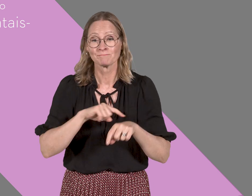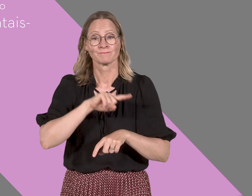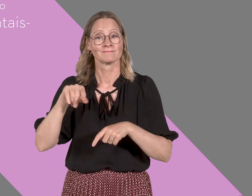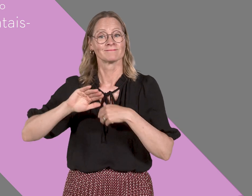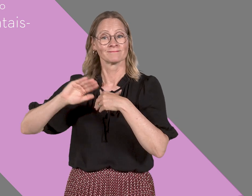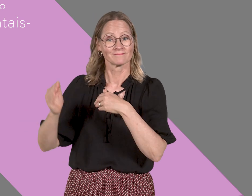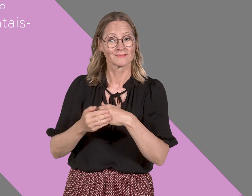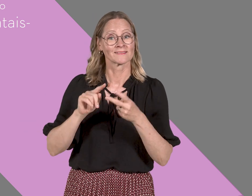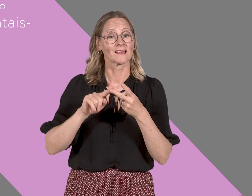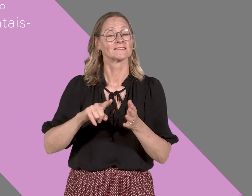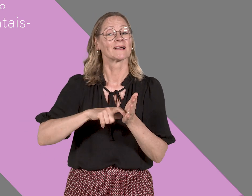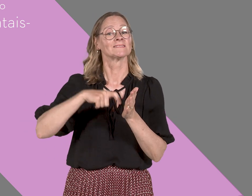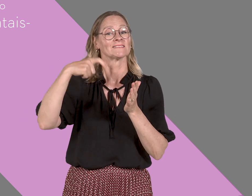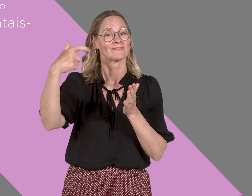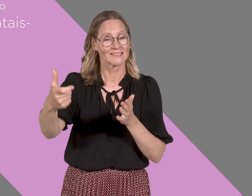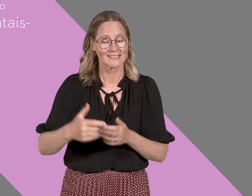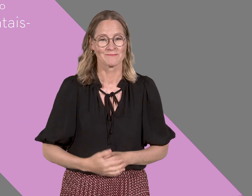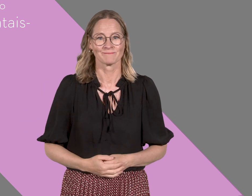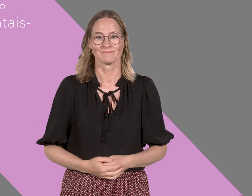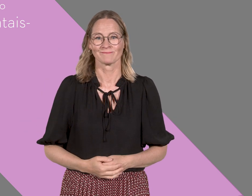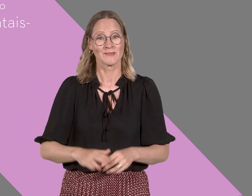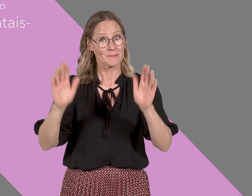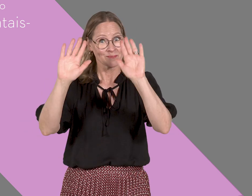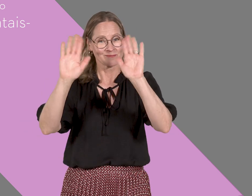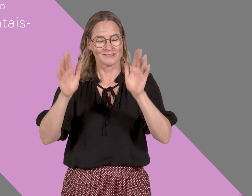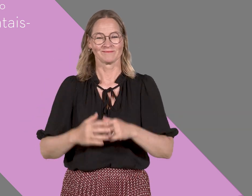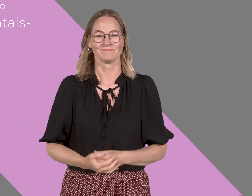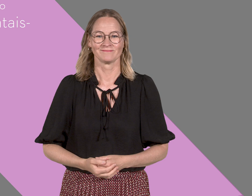Palaamme asiaan taas ensi viikolla. Moi moi!